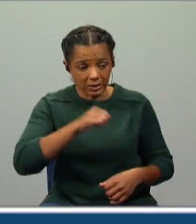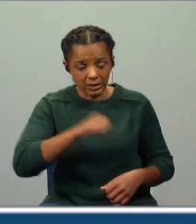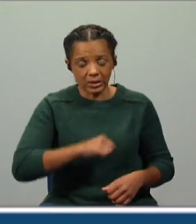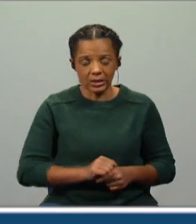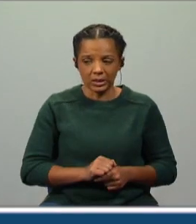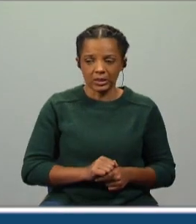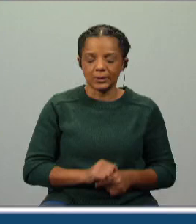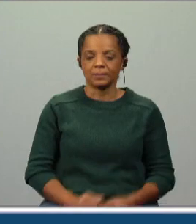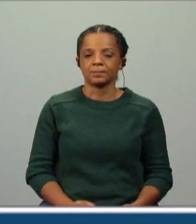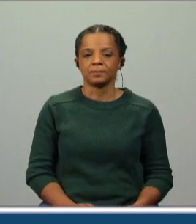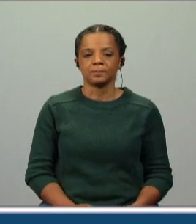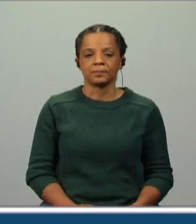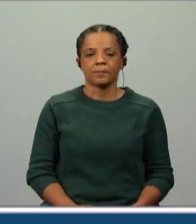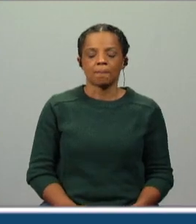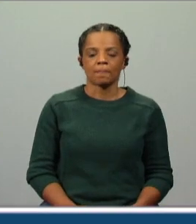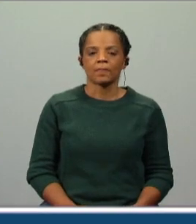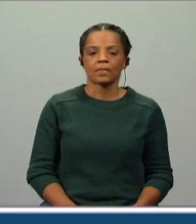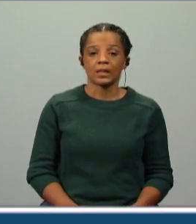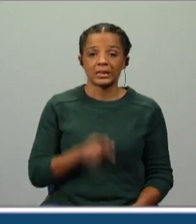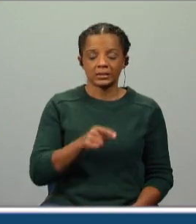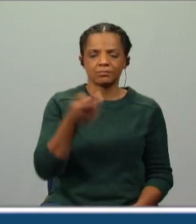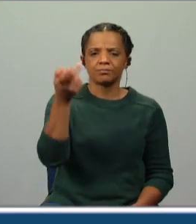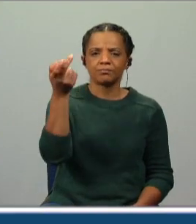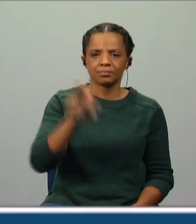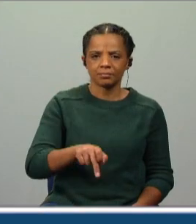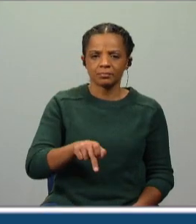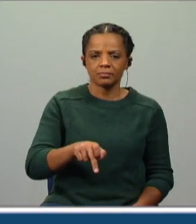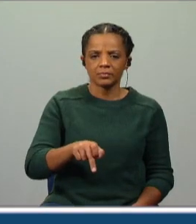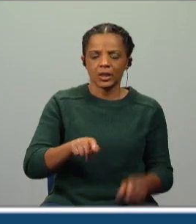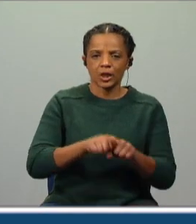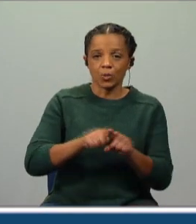Respondeu o lobo e, nesse mesmo instante, cresceu lhe a cauda.